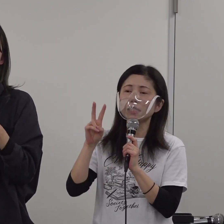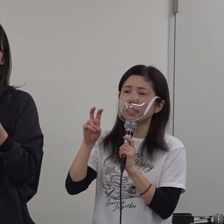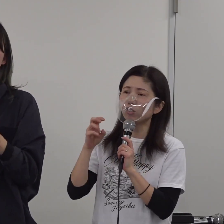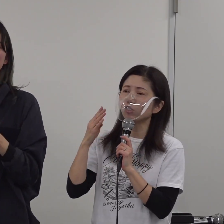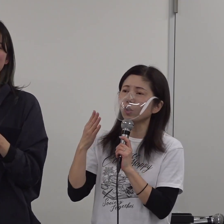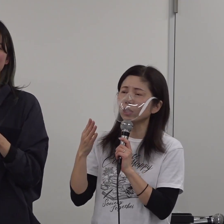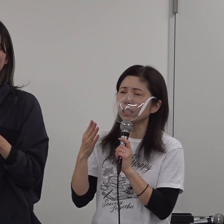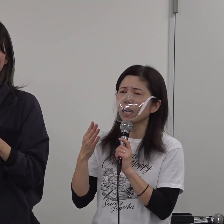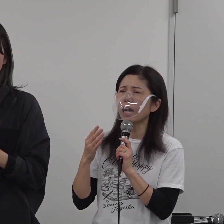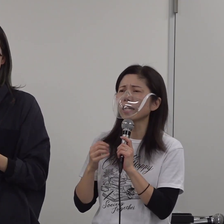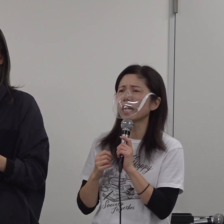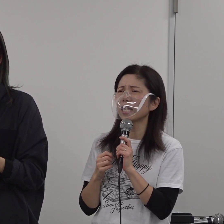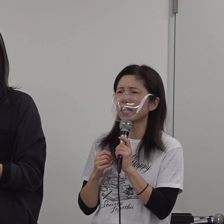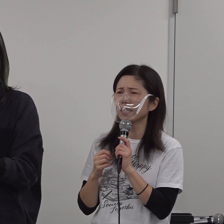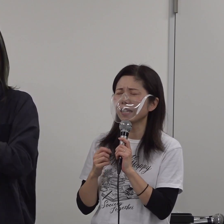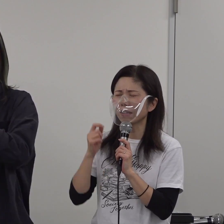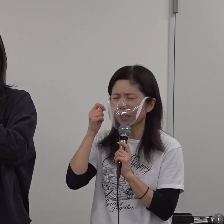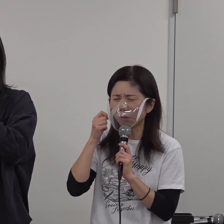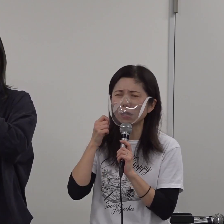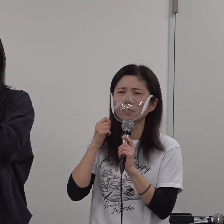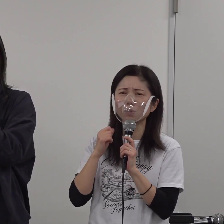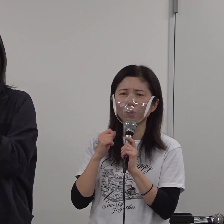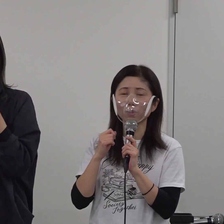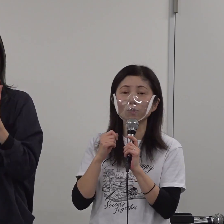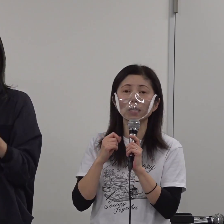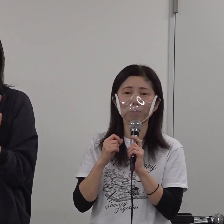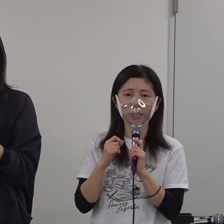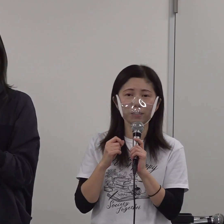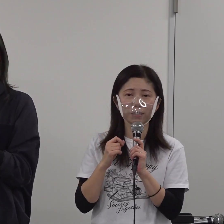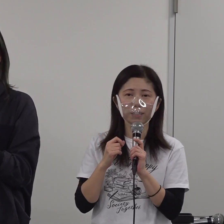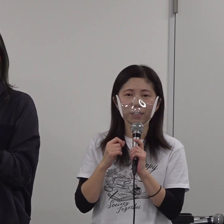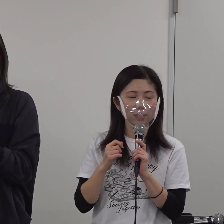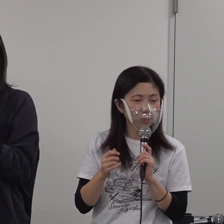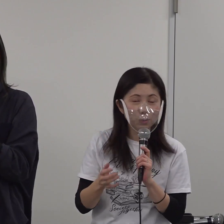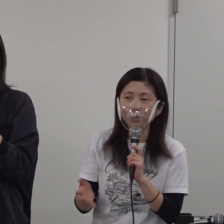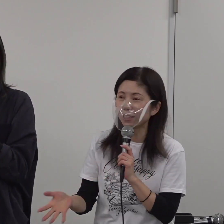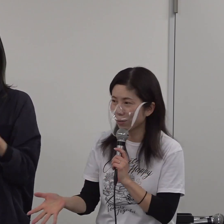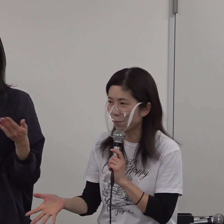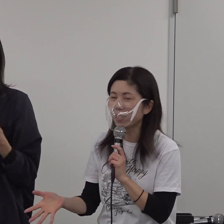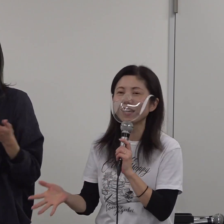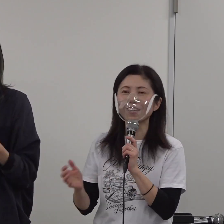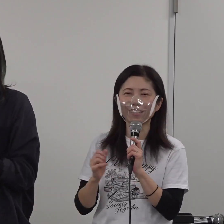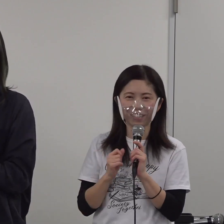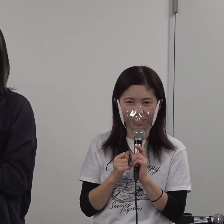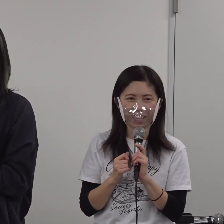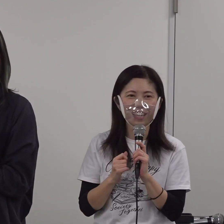24時間働かされてかわいそうって言われます どうでしょう、見ていただいて